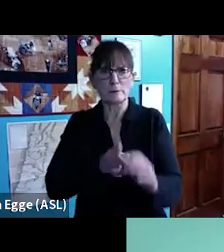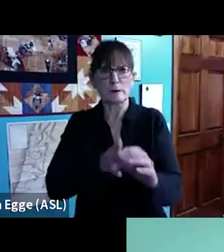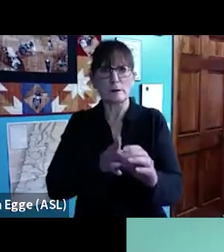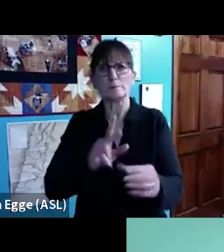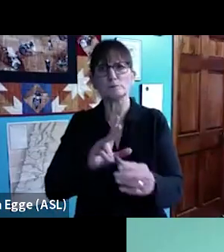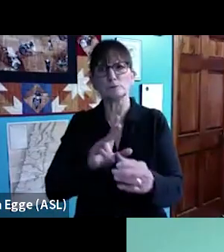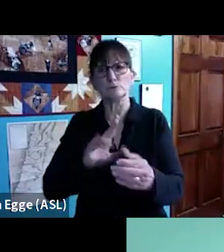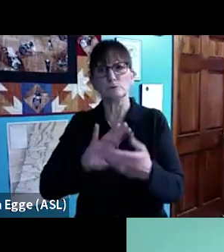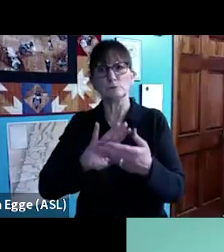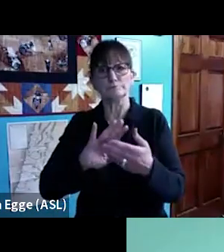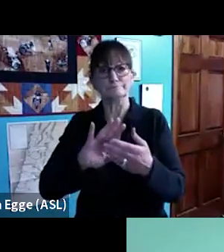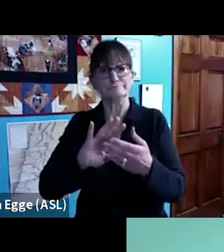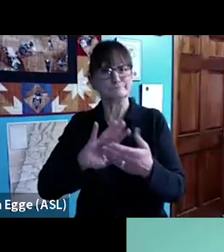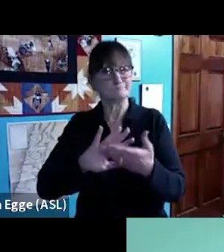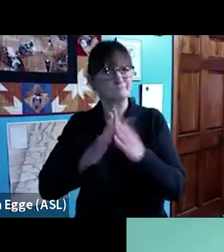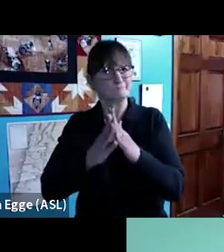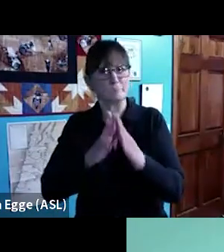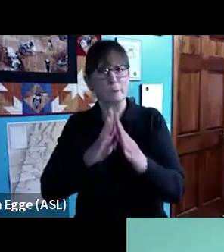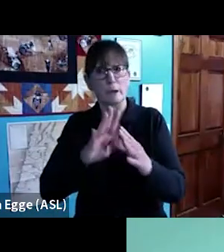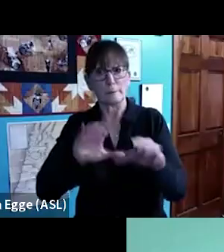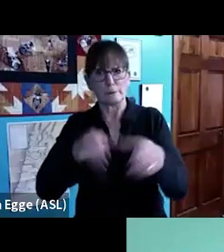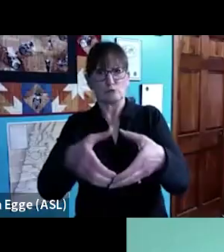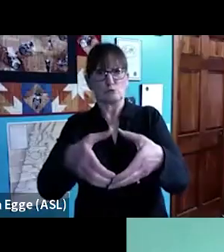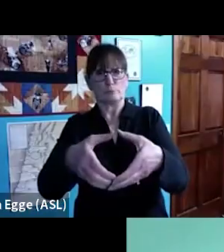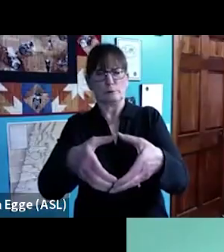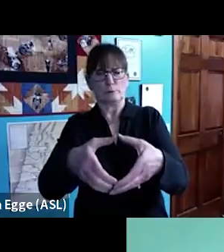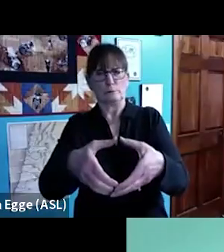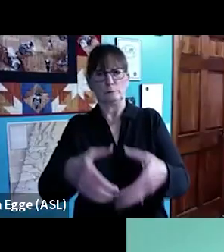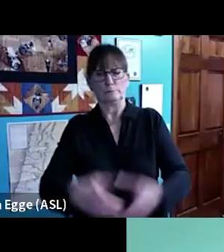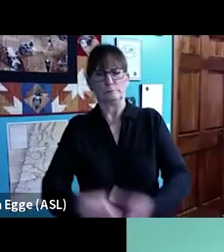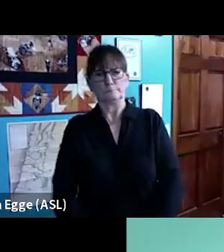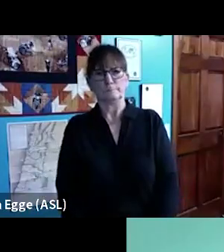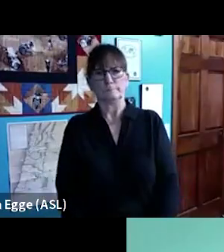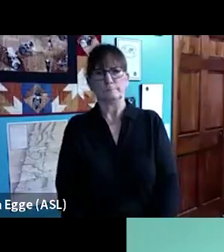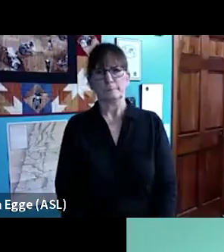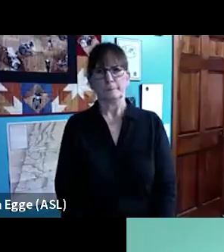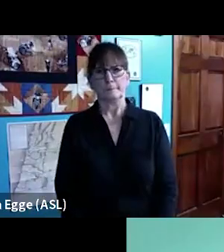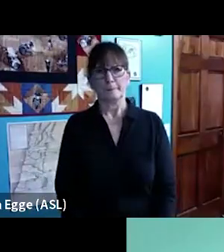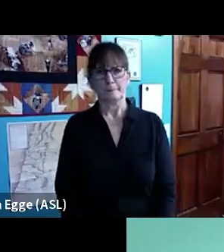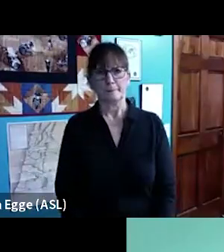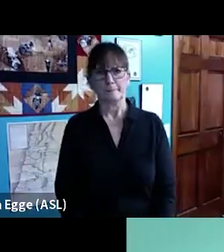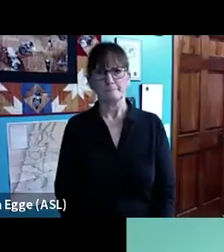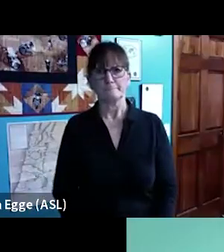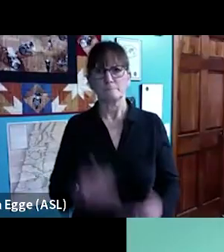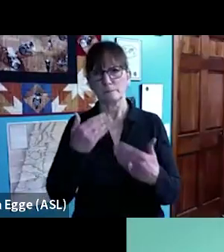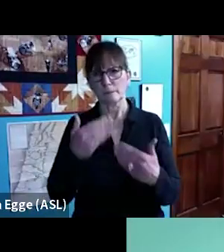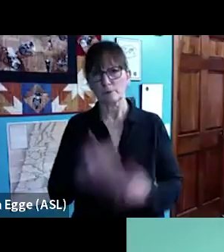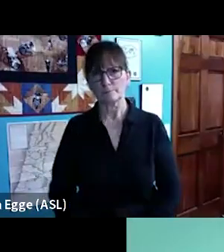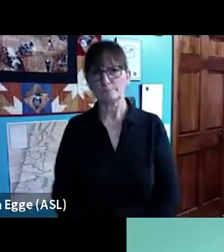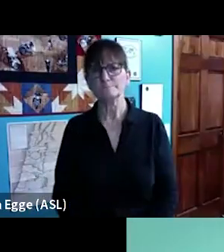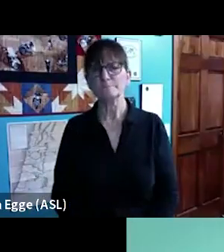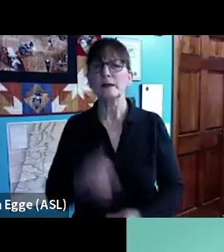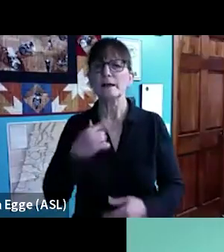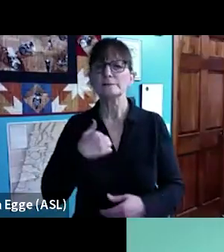Y como dije, más información en 2025. Como dije, estamos pasando por una pequeña transición.